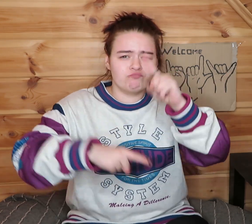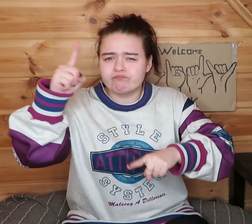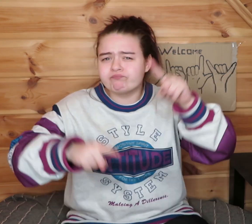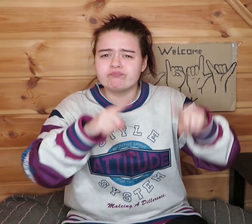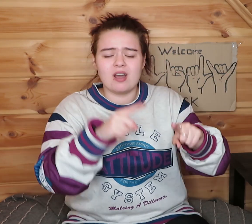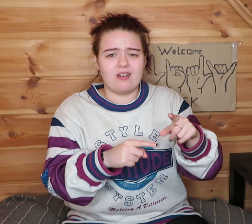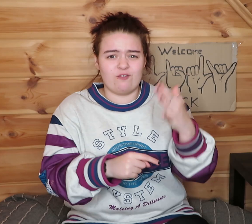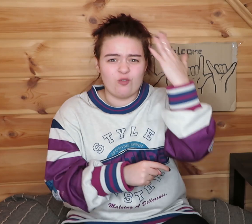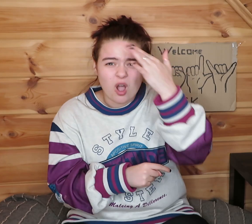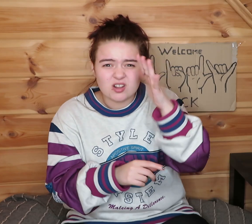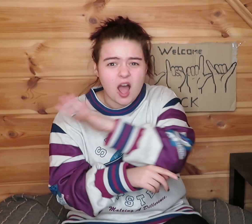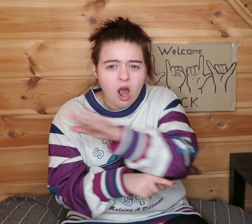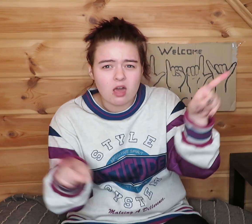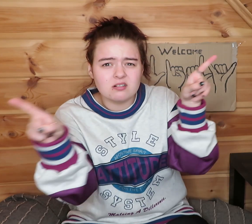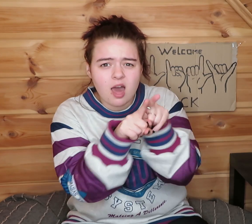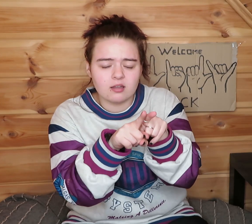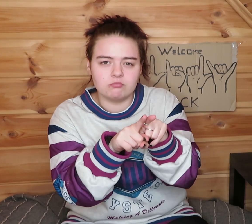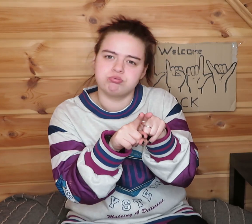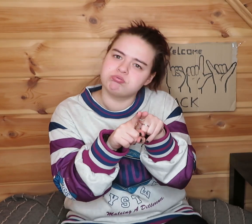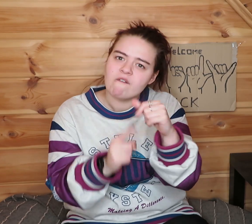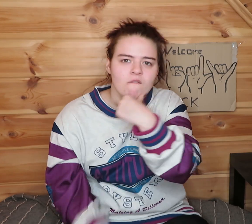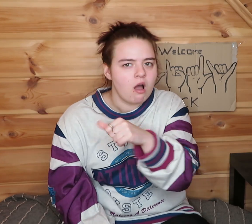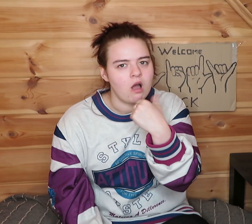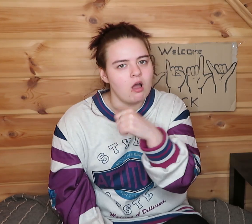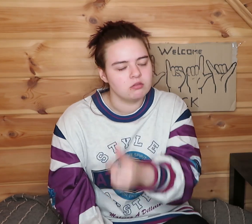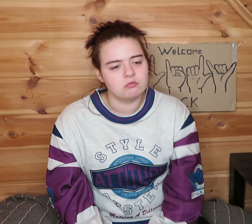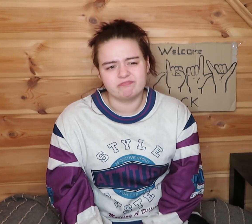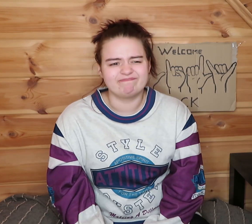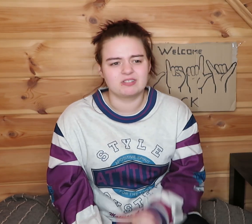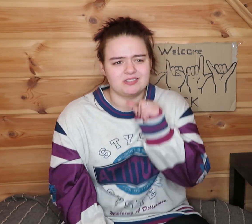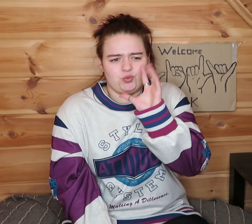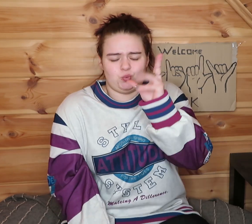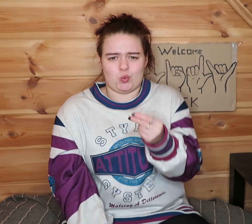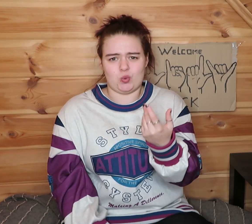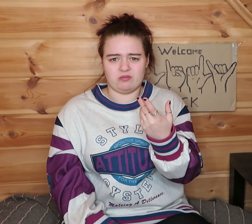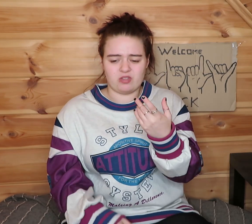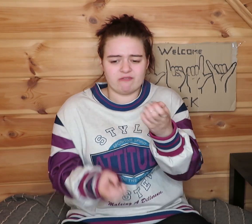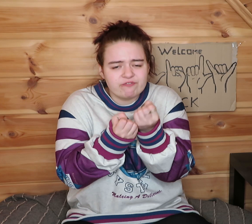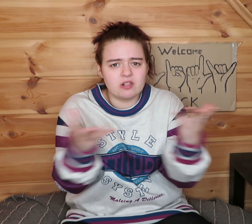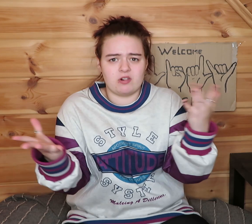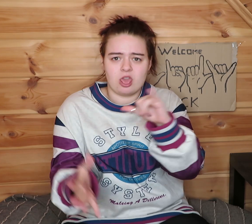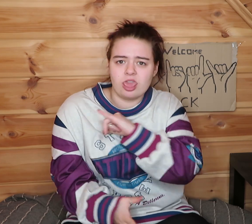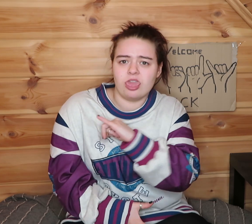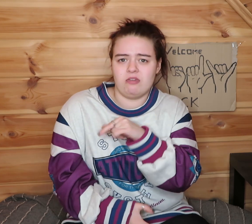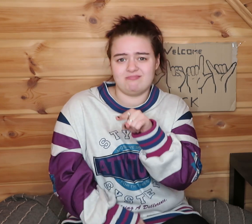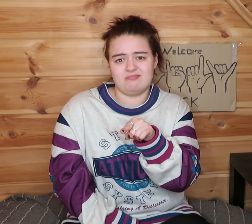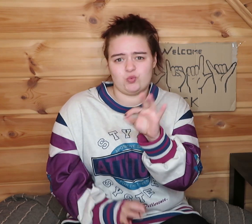Stellt euch mal vor alle wären gleich! Das wäre ganz schön langweilig. Das wäre nicht schön. Vielfalt ist interessant.